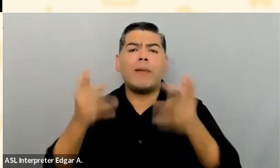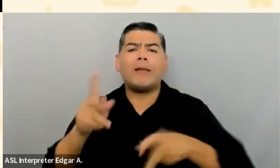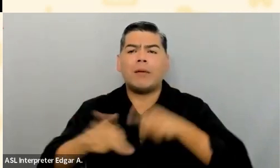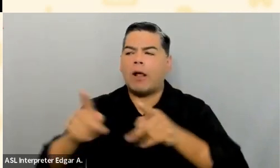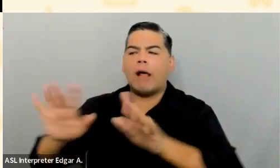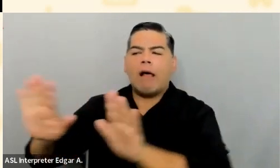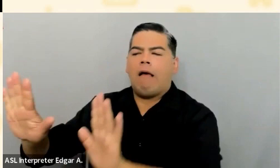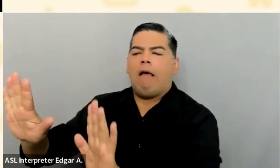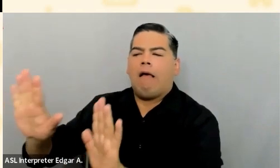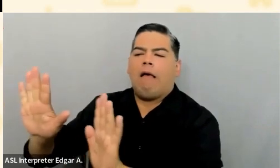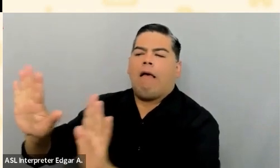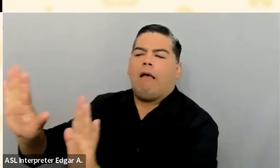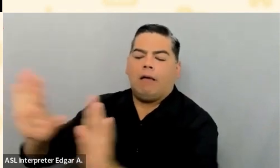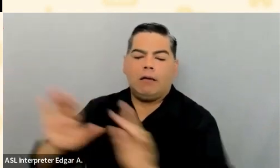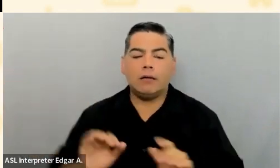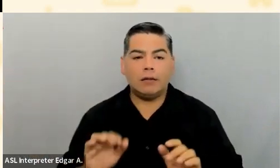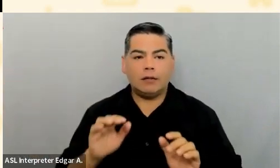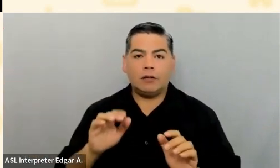Nunca asuman las necesidades de la audiencia al crear un sitio web.